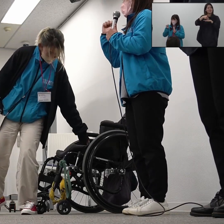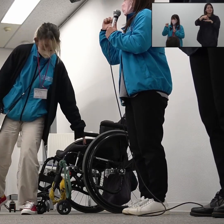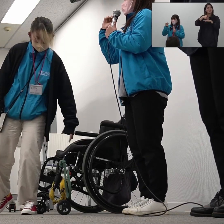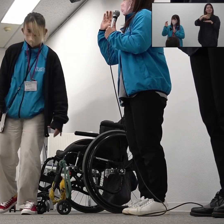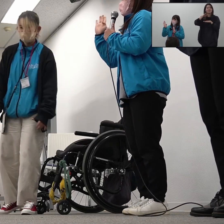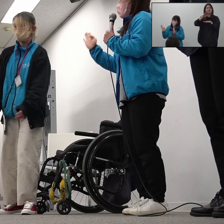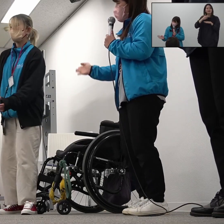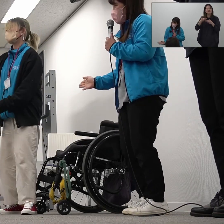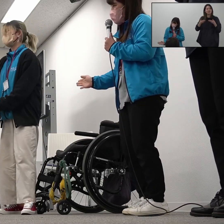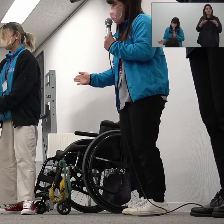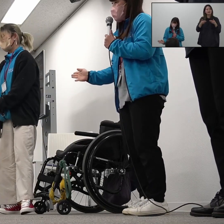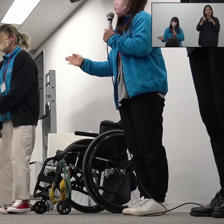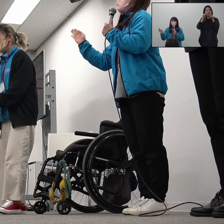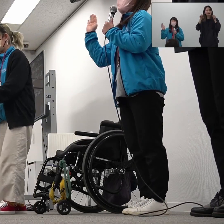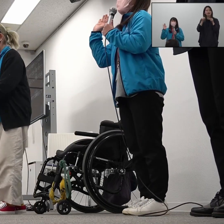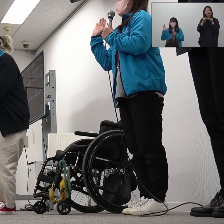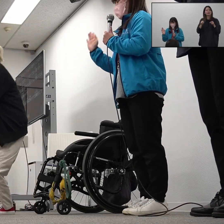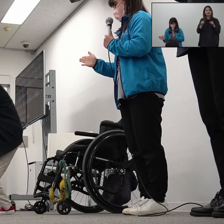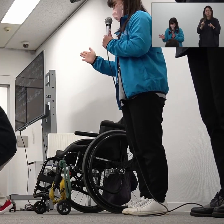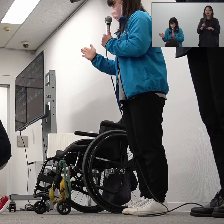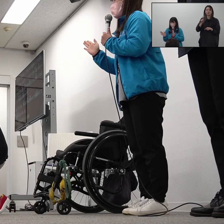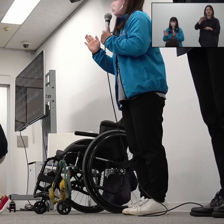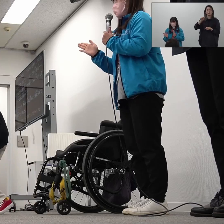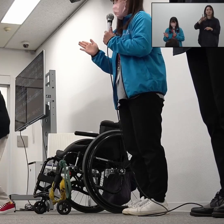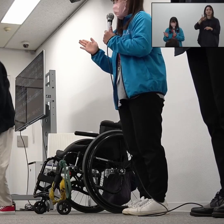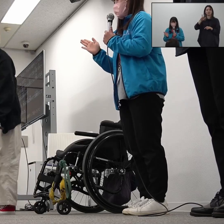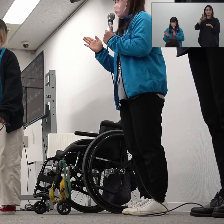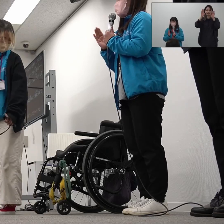PR犬の方が向いてるなと思ってPR犬になりました